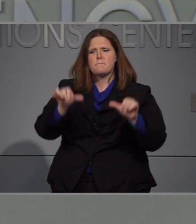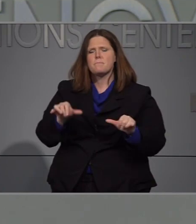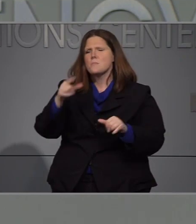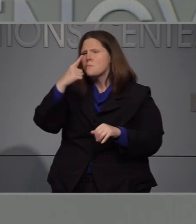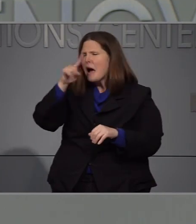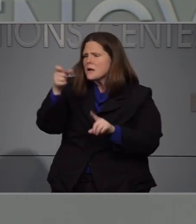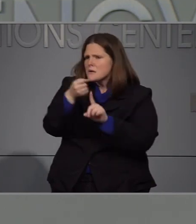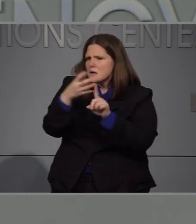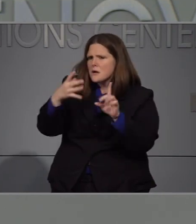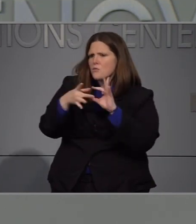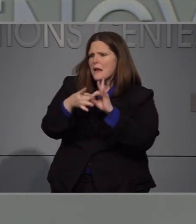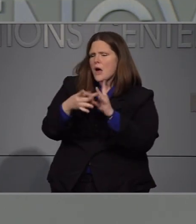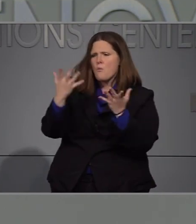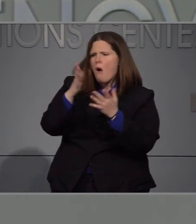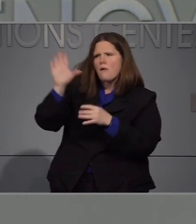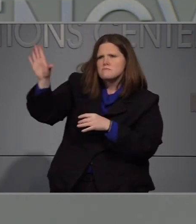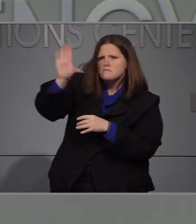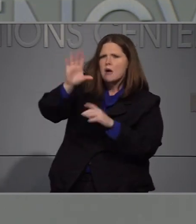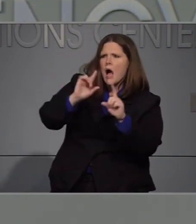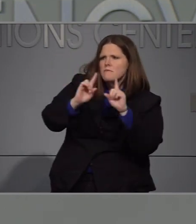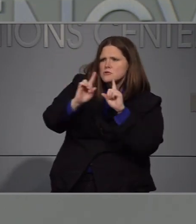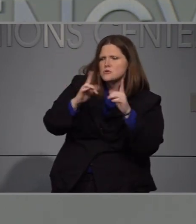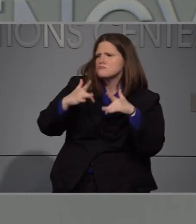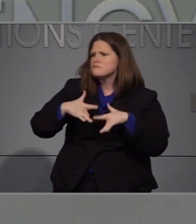volver a abrirlos las universidades.